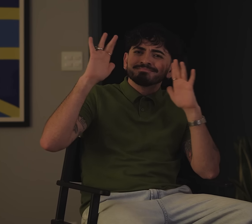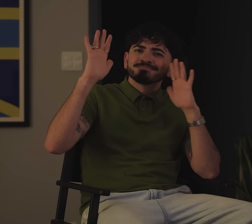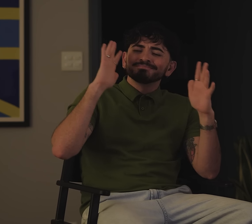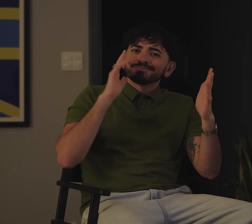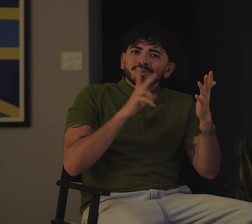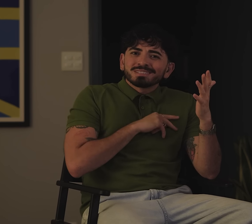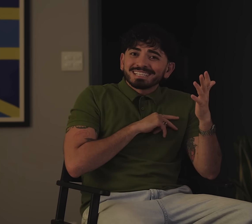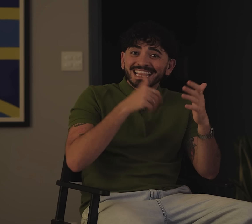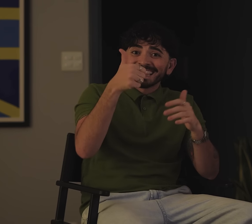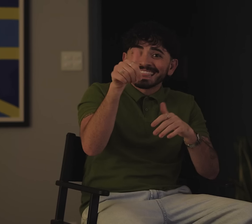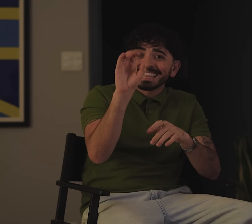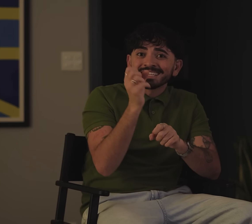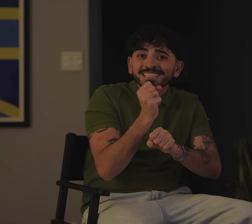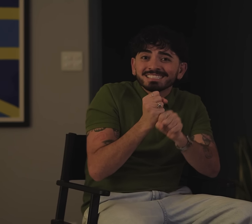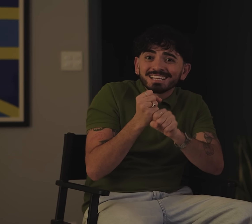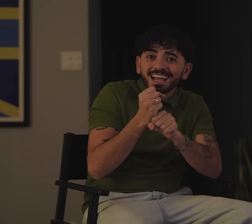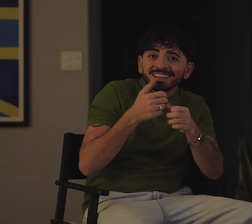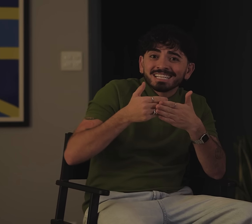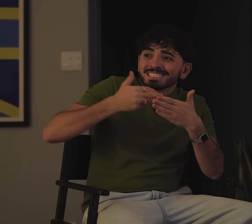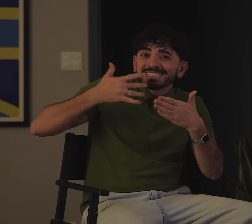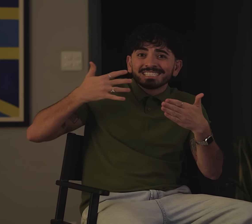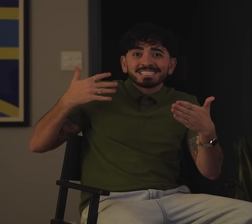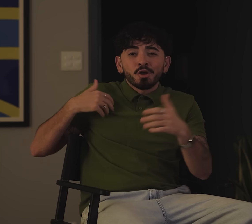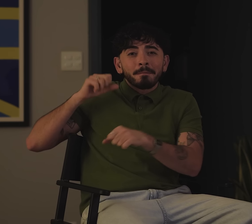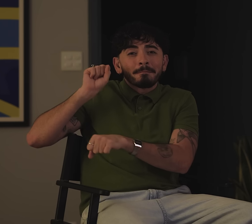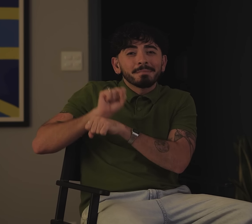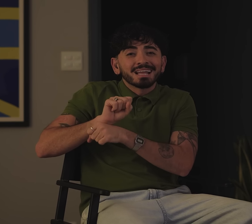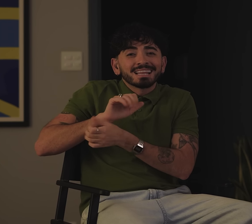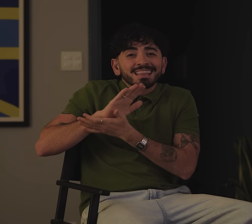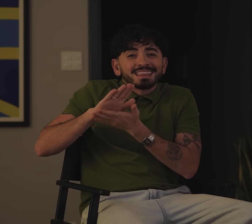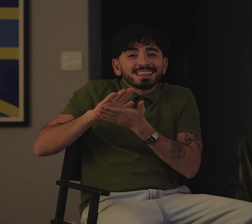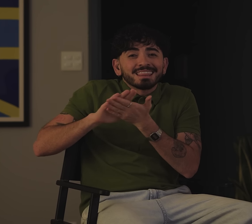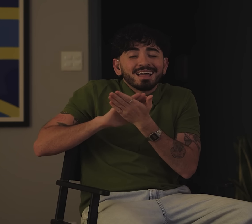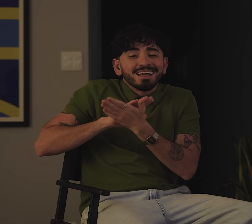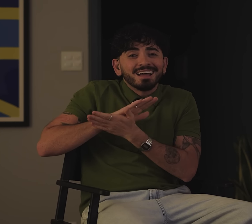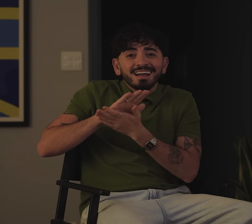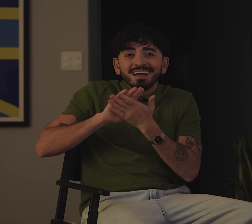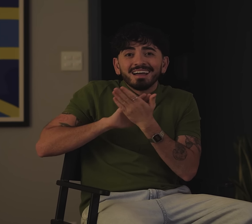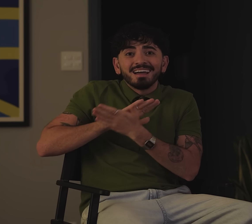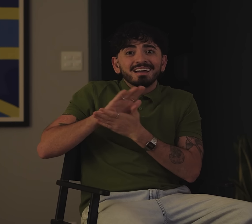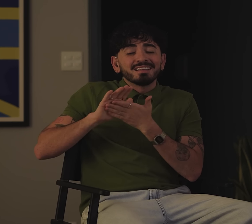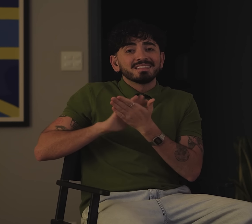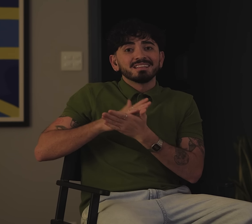E, pela primeira vez, fiquei refletindo que eu não parei praticamente nada nesses quase dez anos.